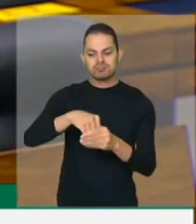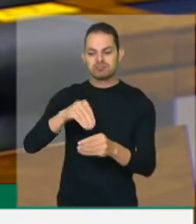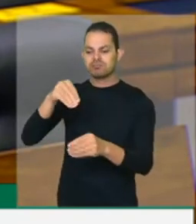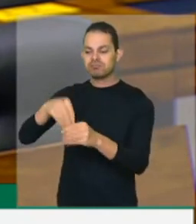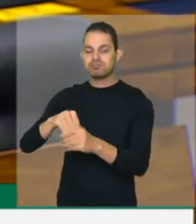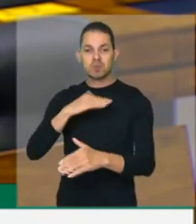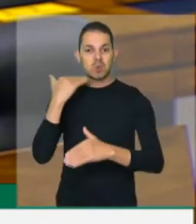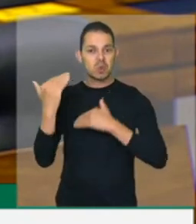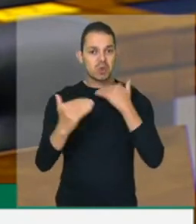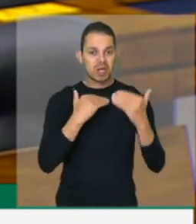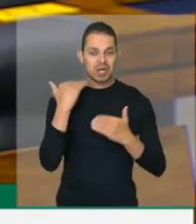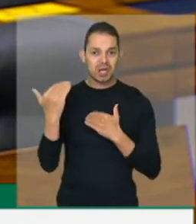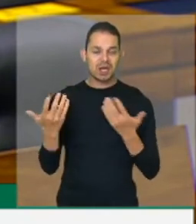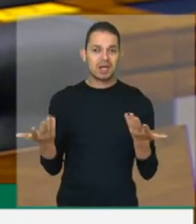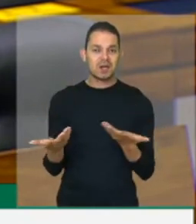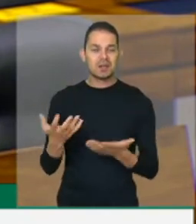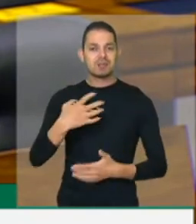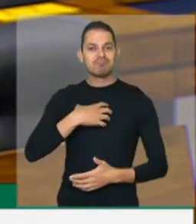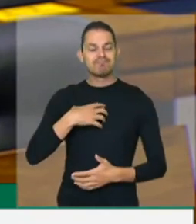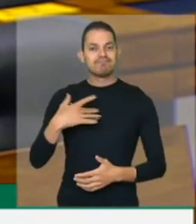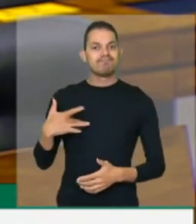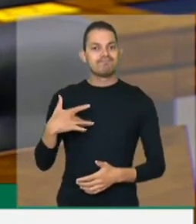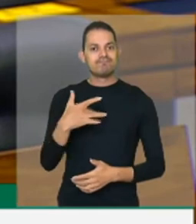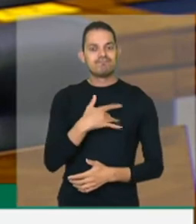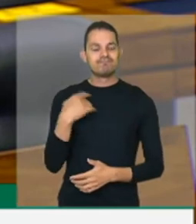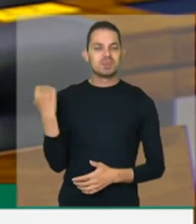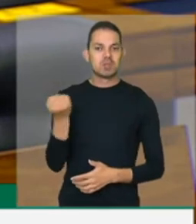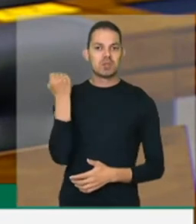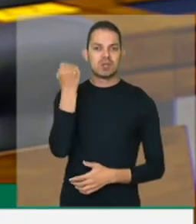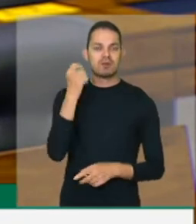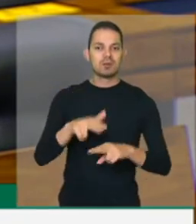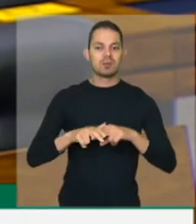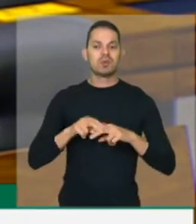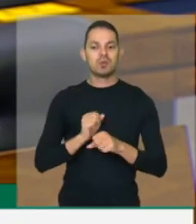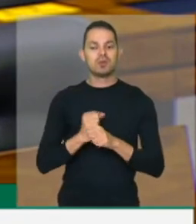ENCONTRAM-SE EM SITUAÇÃO DE SAÚDE AGRAVADA POR ESTA PANDEMIA DO COVID-19 EM TODO MUNDO MAS ESPECIALMENTE NO